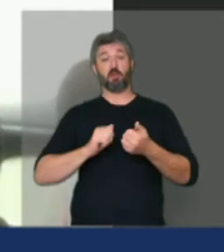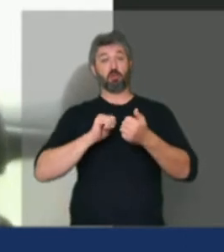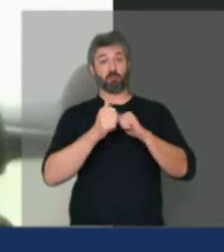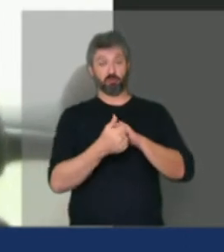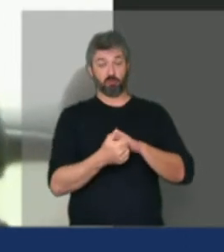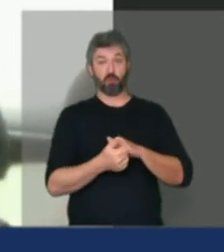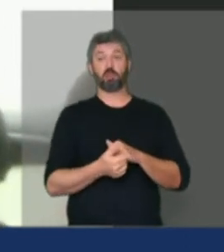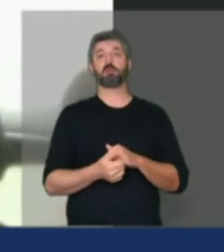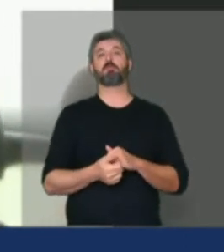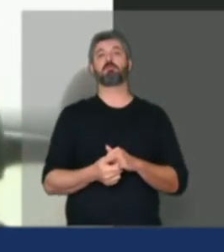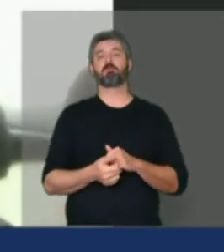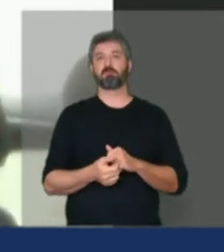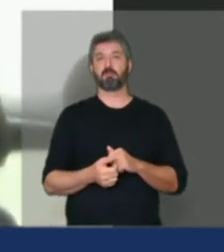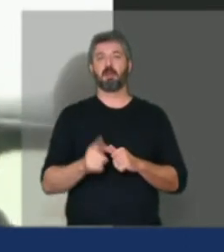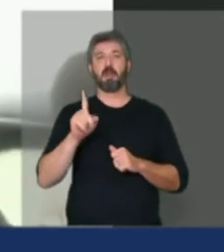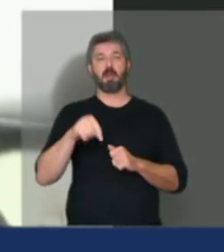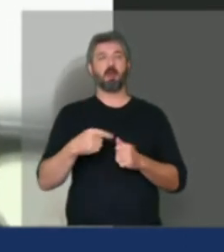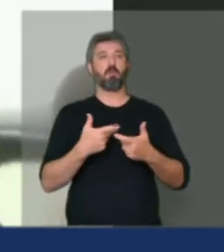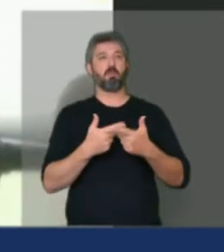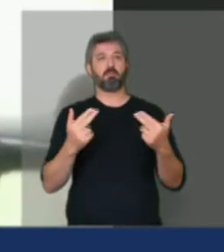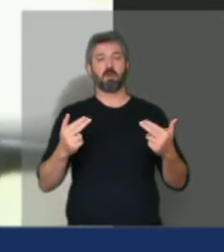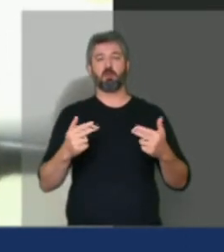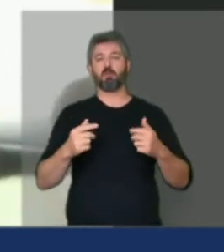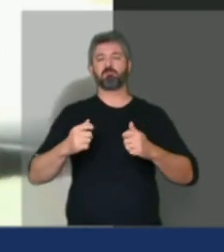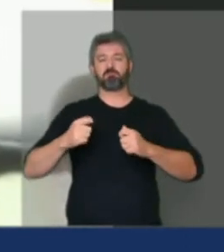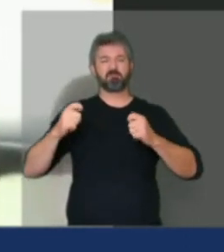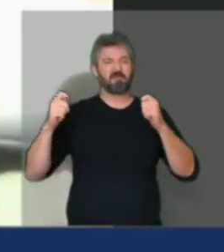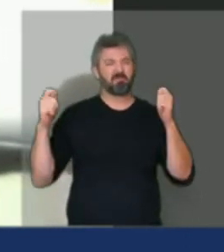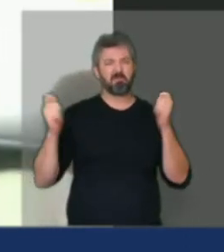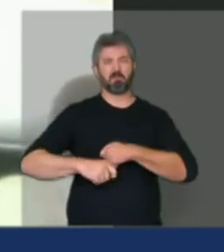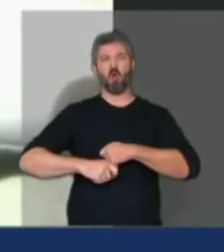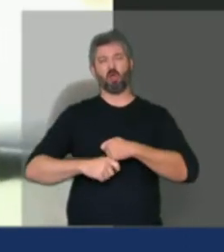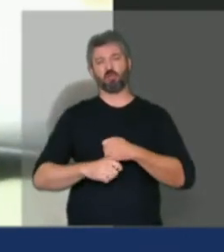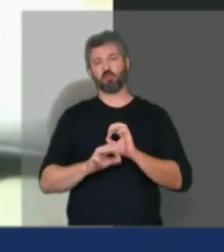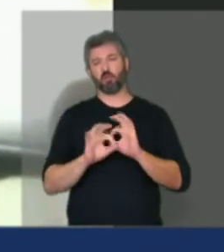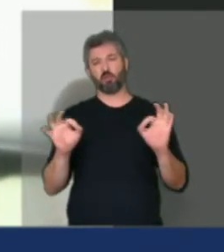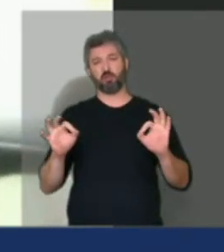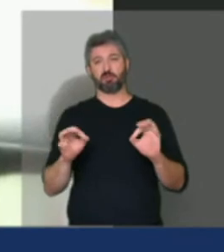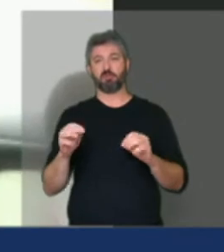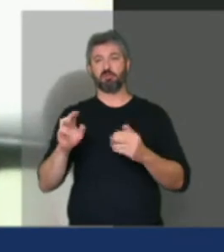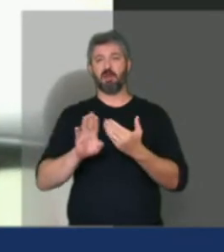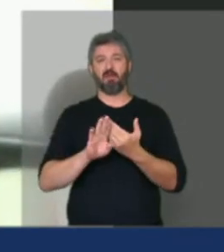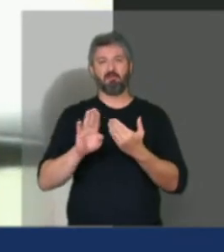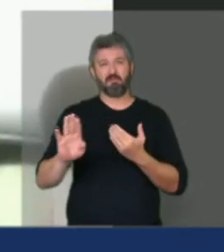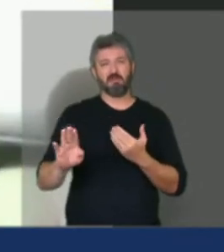É UMA FERRAMENTA MUITO EFICIENTE PARA, POR EXEMPLO, AFASTAR OS JOVENS DAS DROGAS, DA VIOLÊNCIA, DA